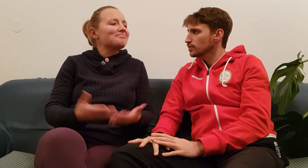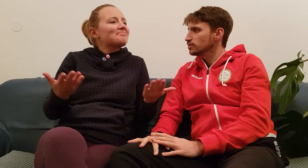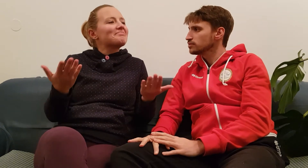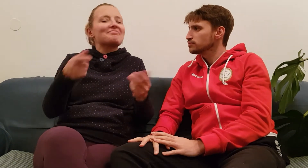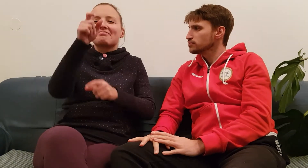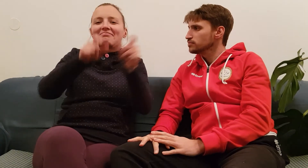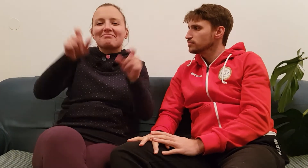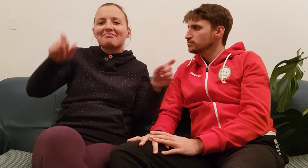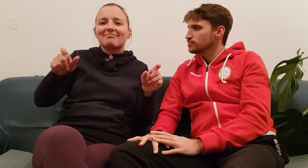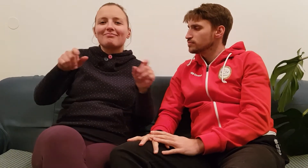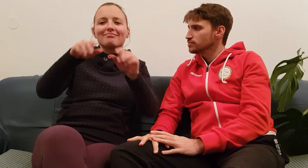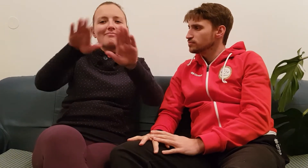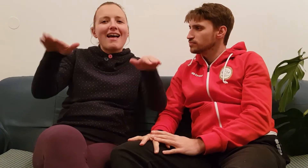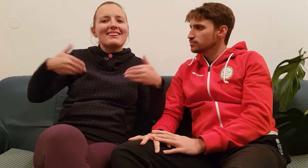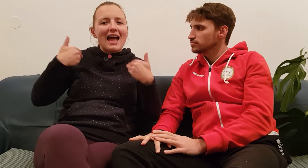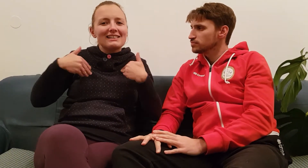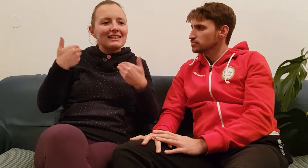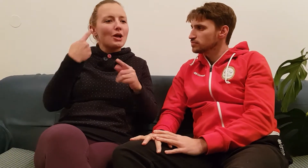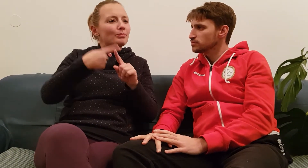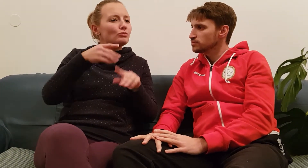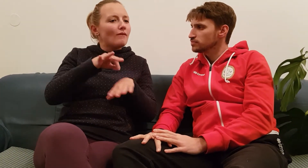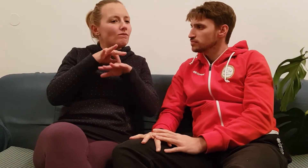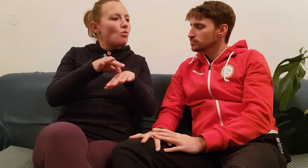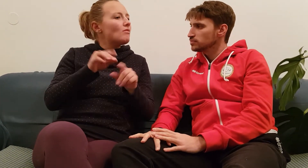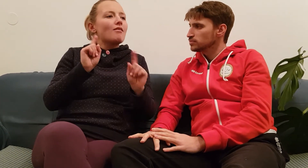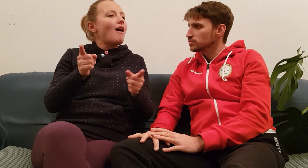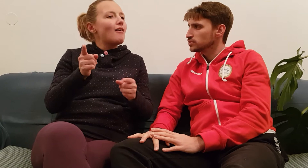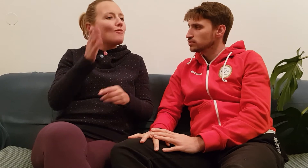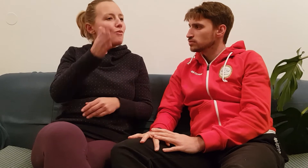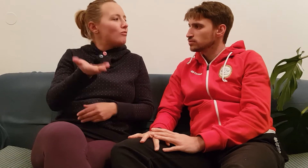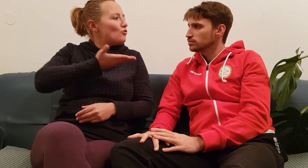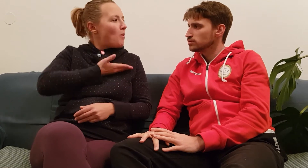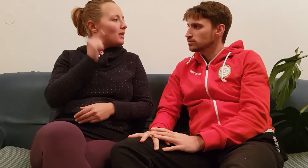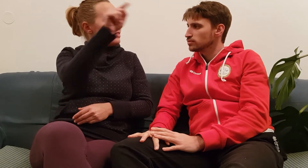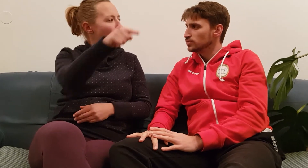Najstniki in vodja, kaj bodo pridobili tam na Slovaškem?